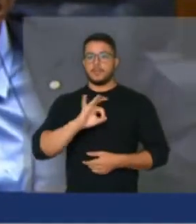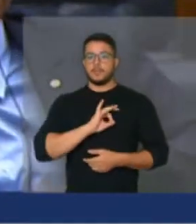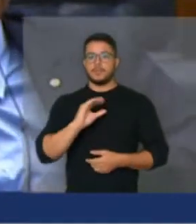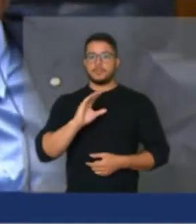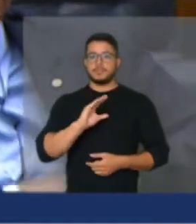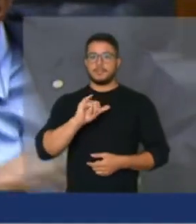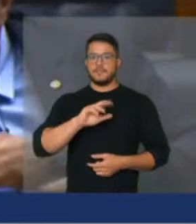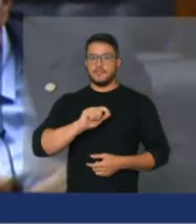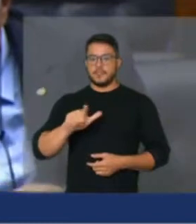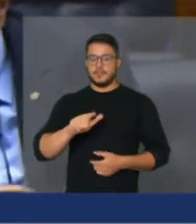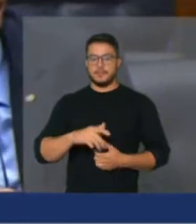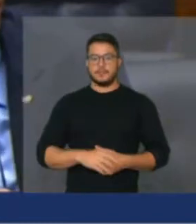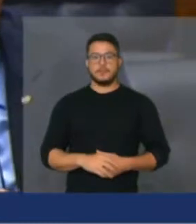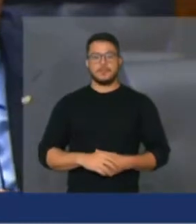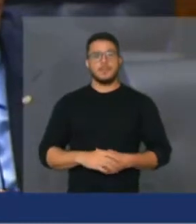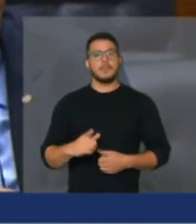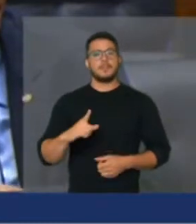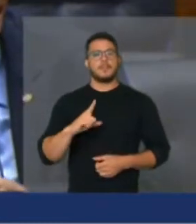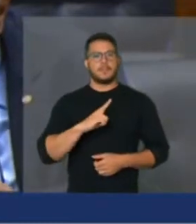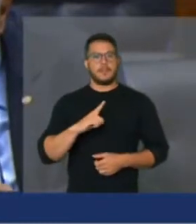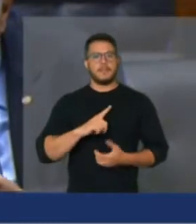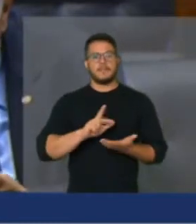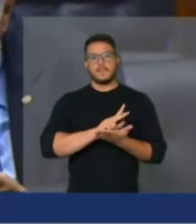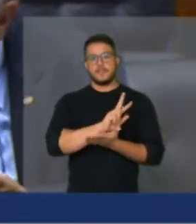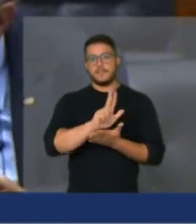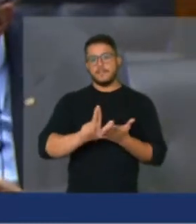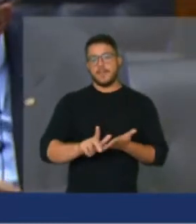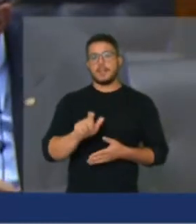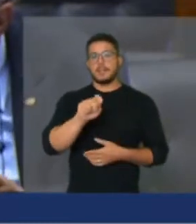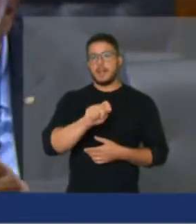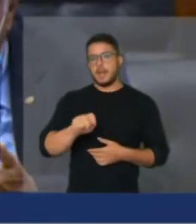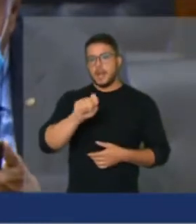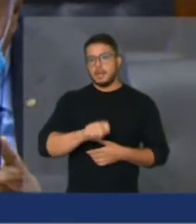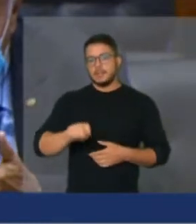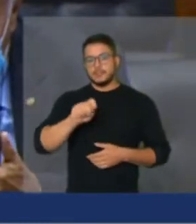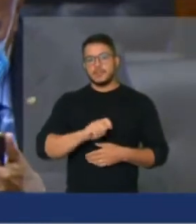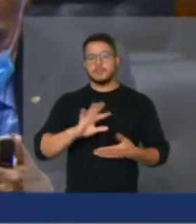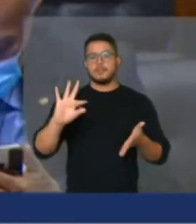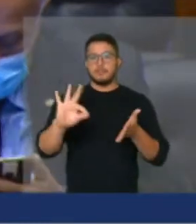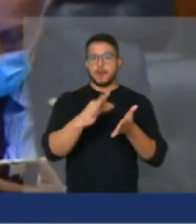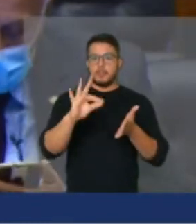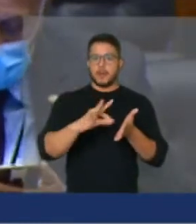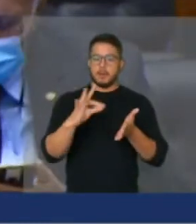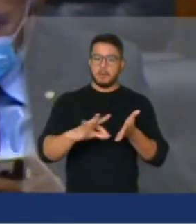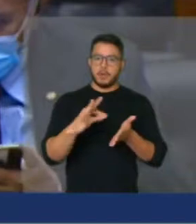TRABALHADORES DO SISTEMA SOCIOEDUCATIVO, FEDERAÇÃO NACIONAL DOS GUARDAS MUNICIPAIS, ASSOCIAÇÃO NACIONAL DOS DELEGADOS DE POLÍCIA FEDERAL E FEDERAÇÃO